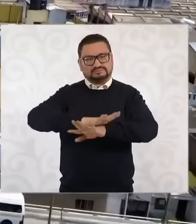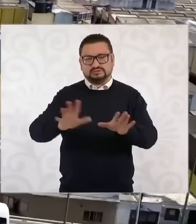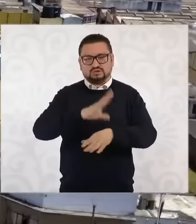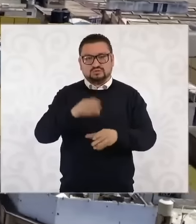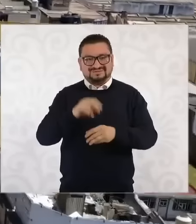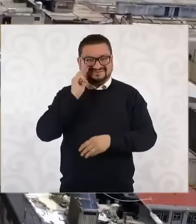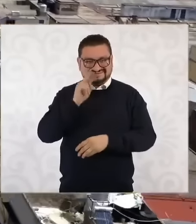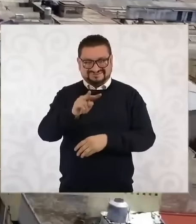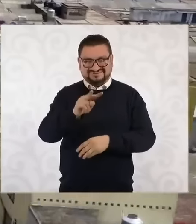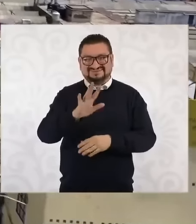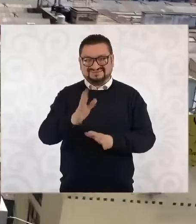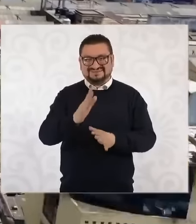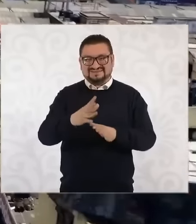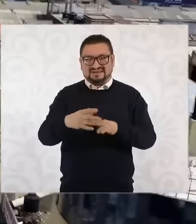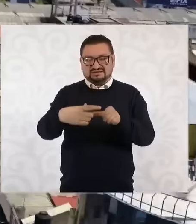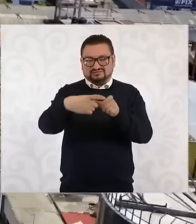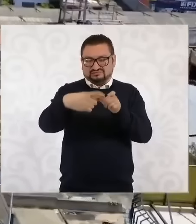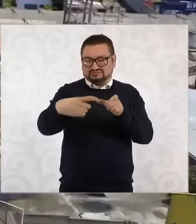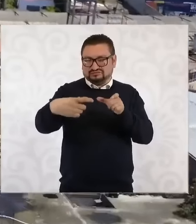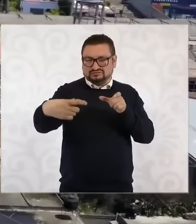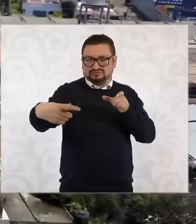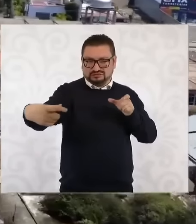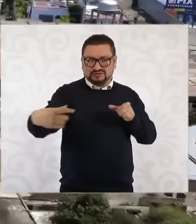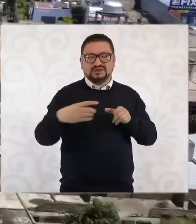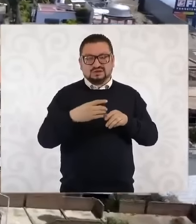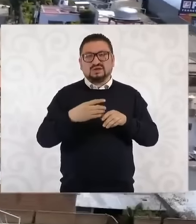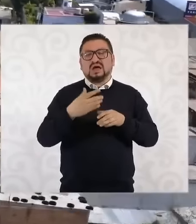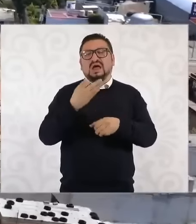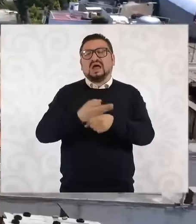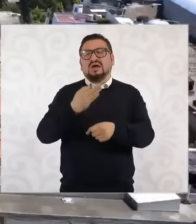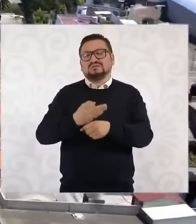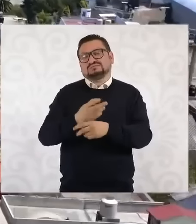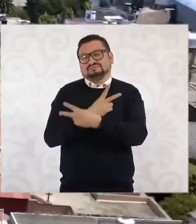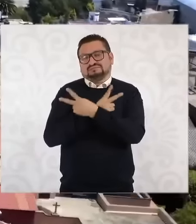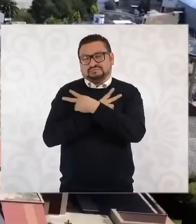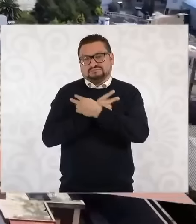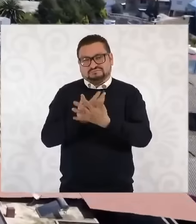ya se iniciaron los montajes. Ahorita por eh la temporada de vacaciones no nos permiten estar